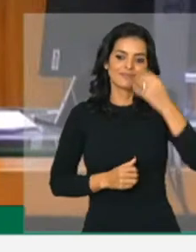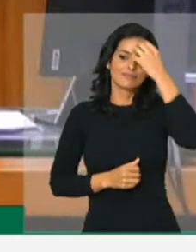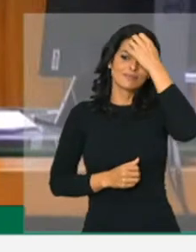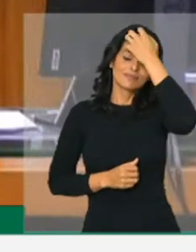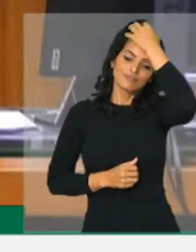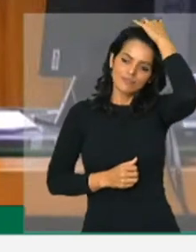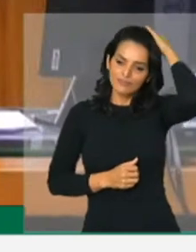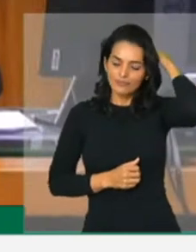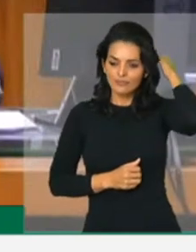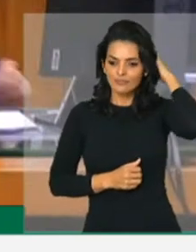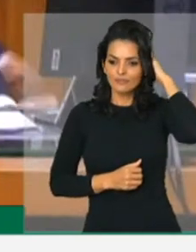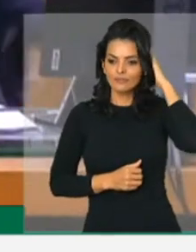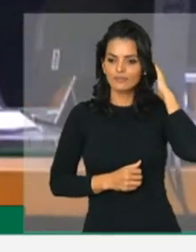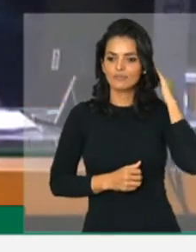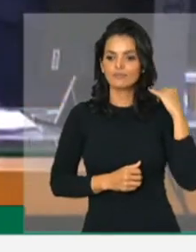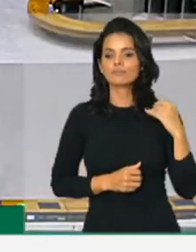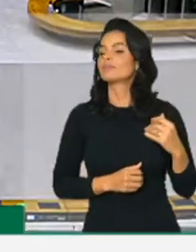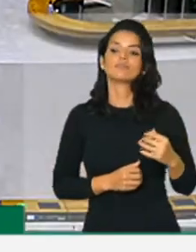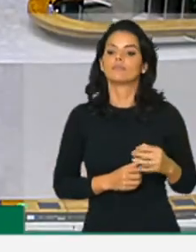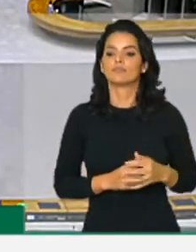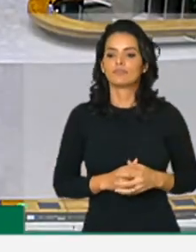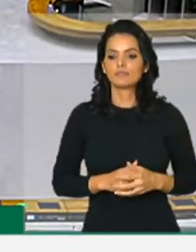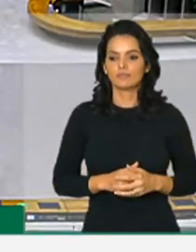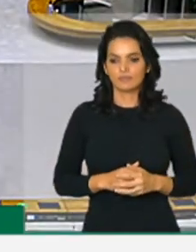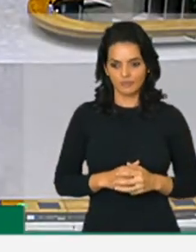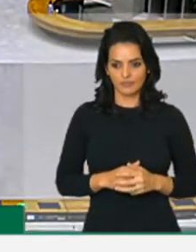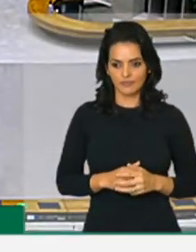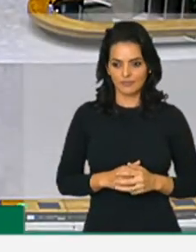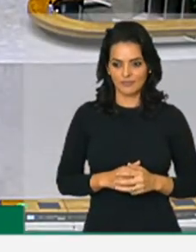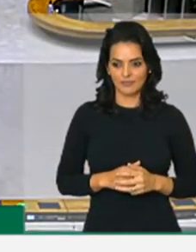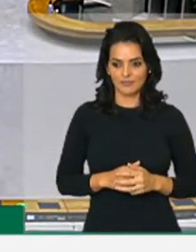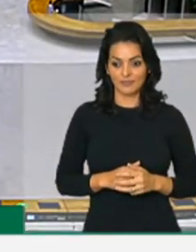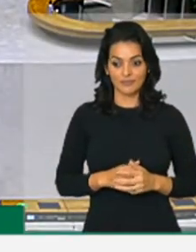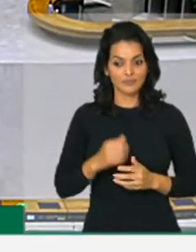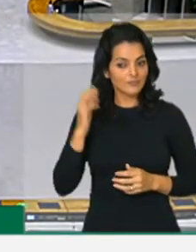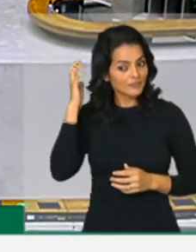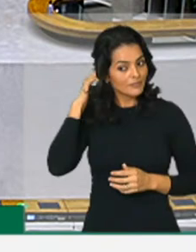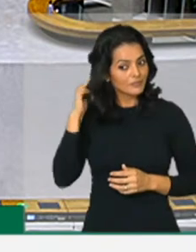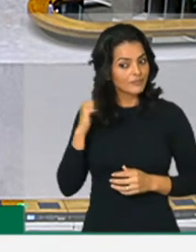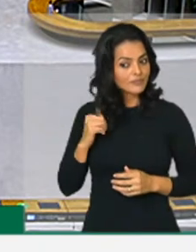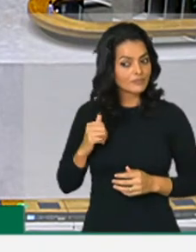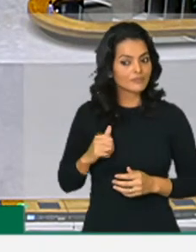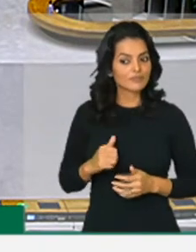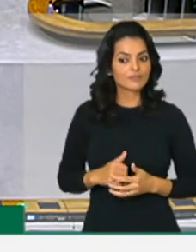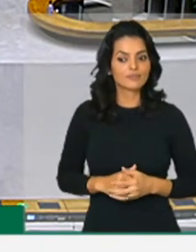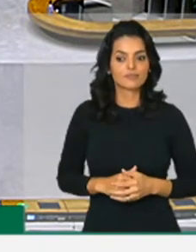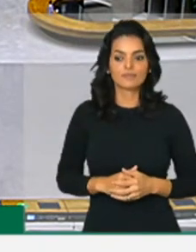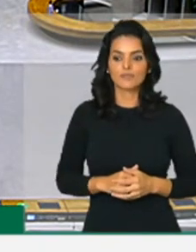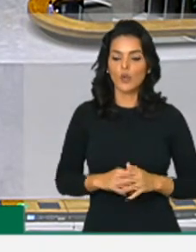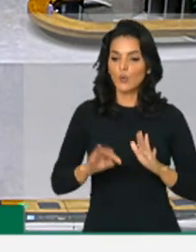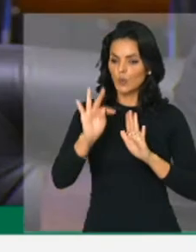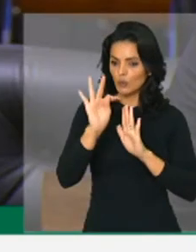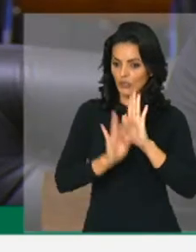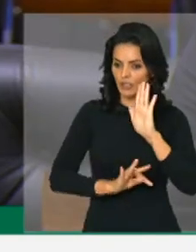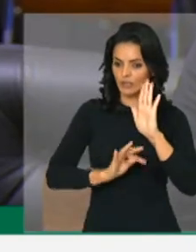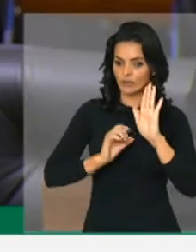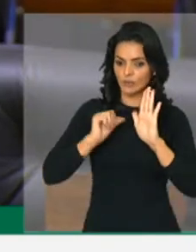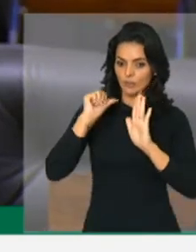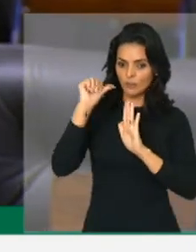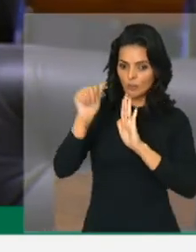DO... DO PT LIDERADA PELO DEPUTADO AFONSO FLORENCE, GRANDE BAIANO, DEFENSOR DO DESENVOLVIMENTO DA BAHIA E DO